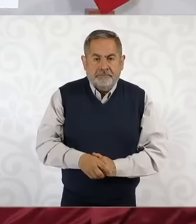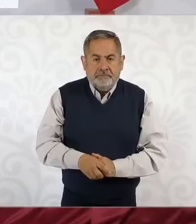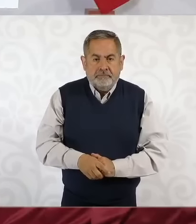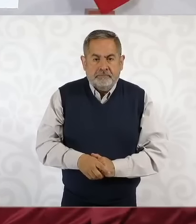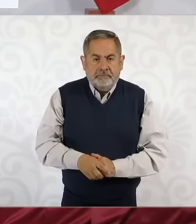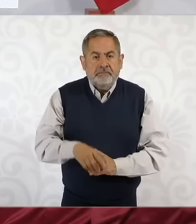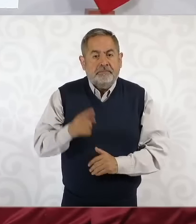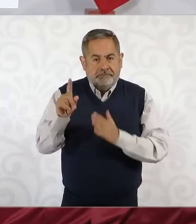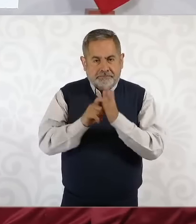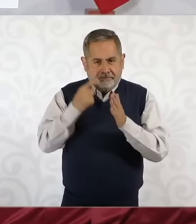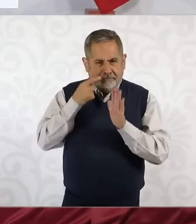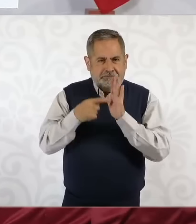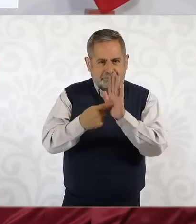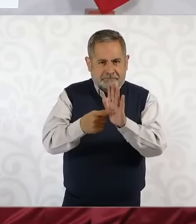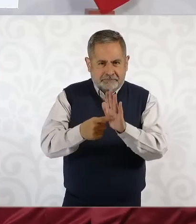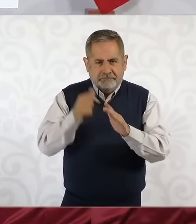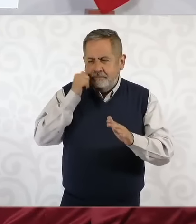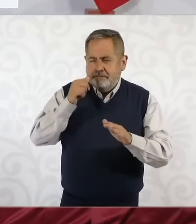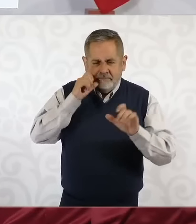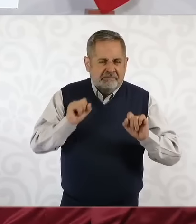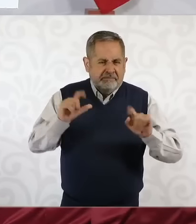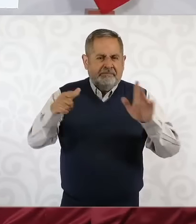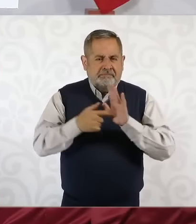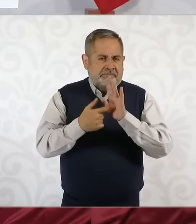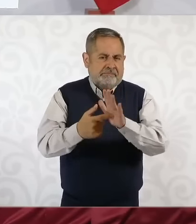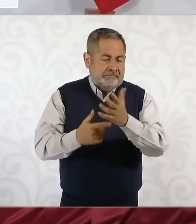que es el que ustedes ven aquí cuando lo presentamos. Este es